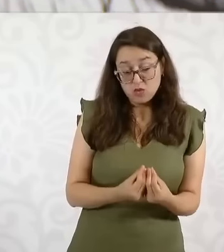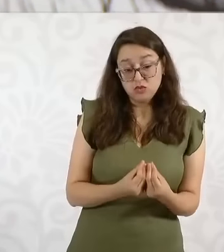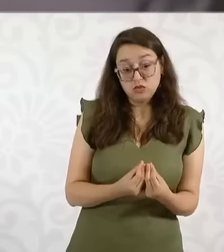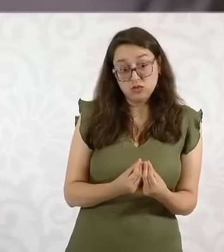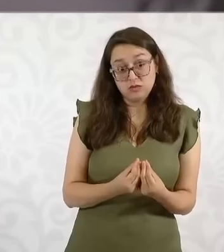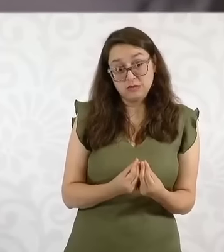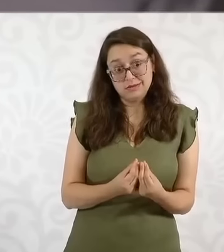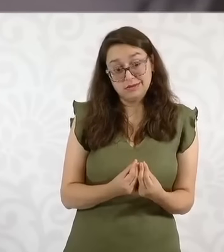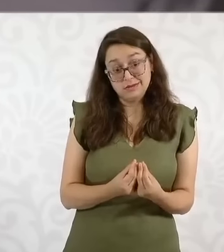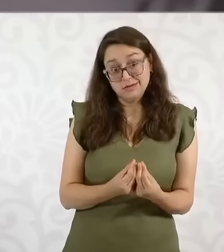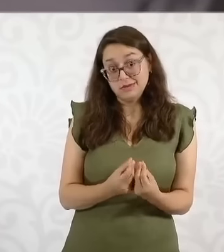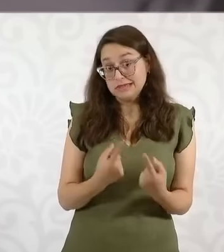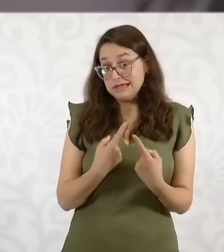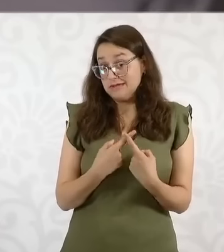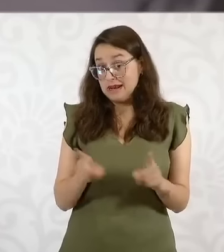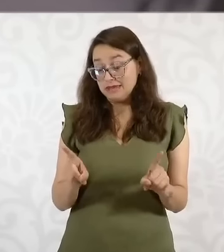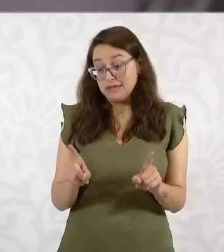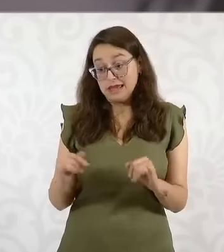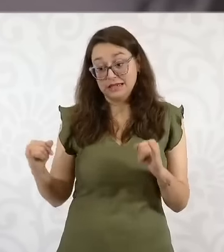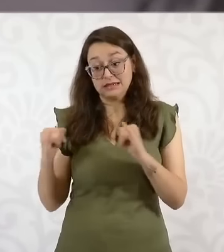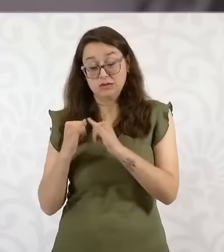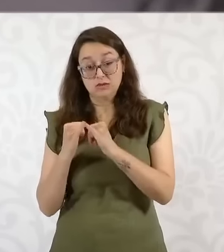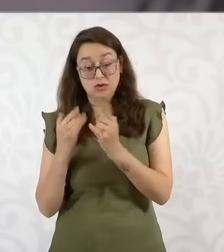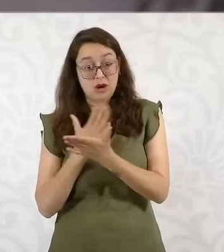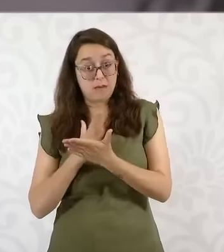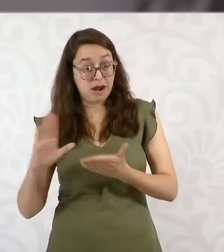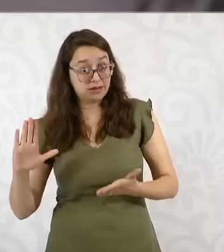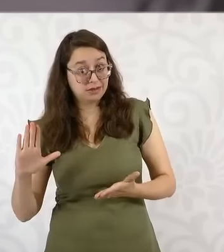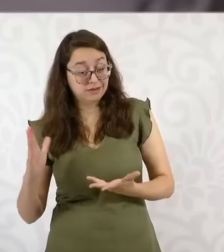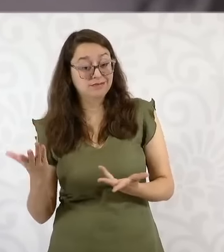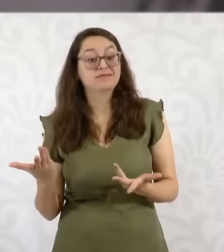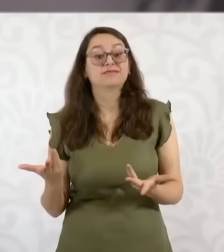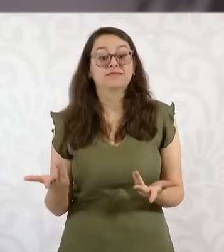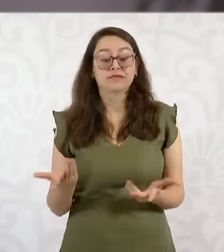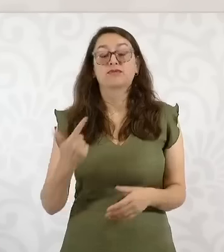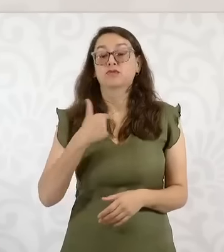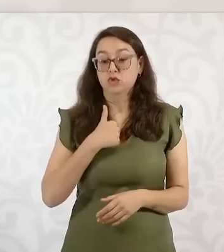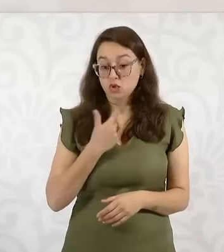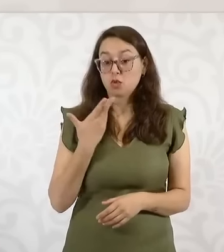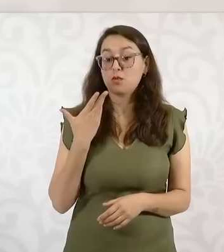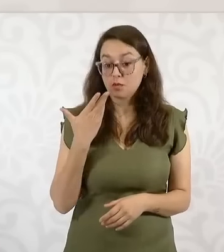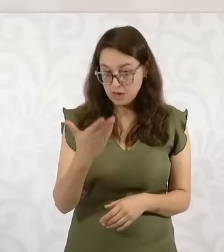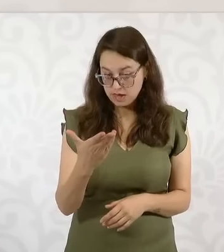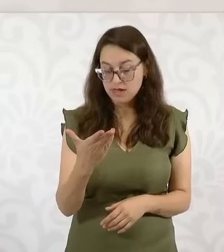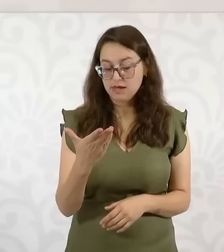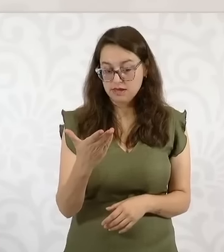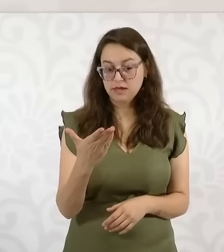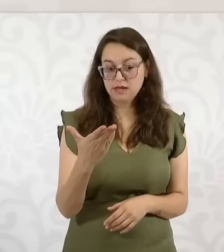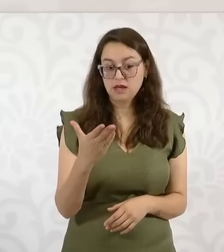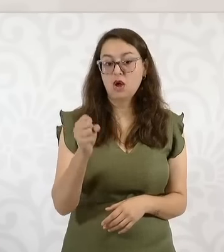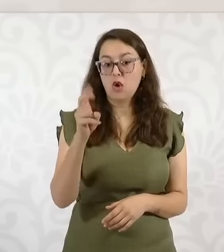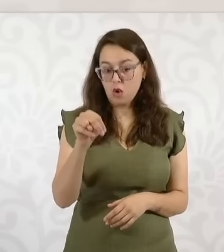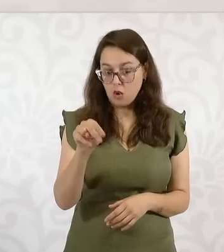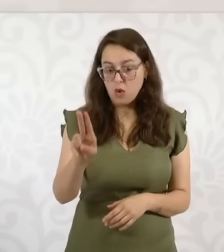institución independiente. Nosotros le pedimos a la oficina de alto comisionado de derechos